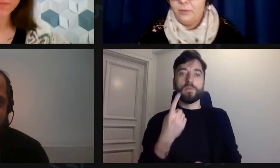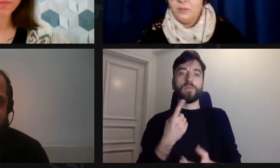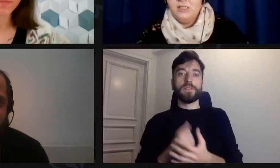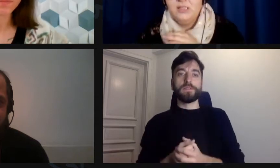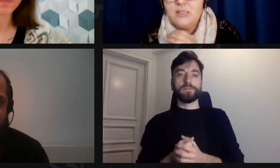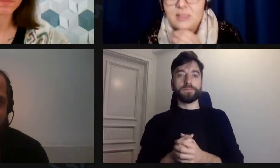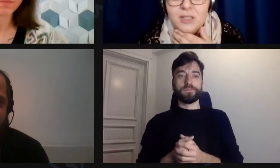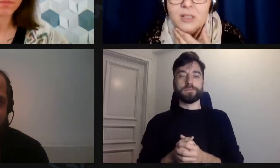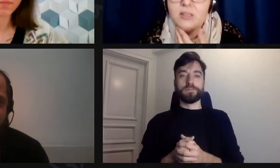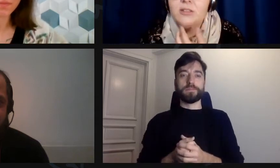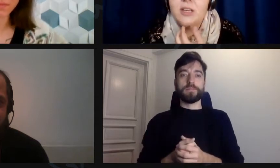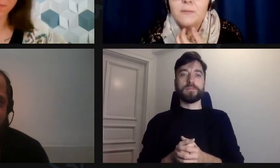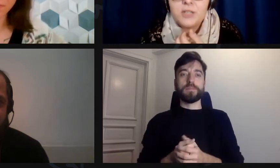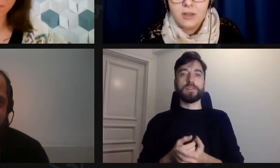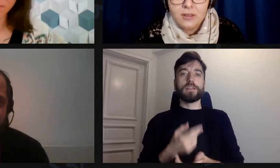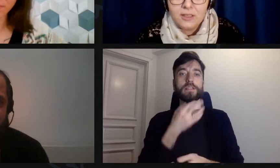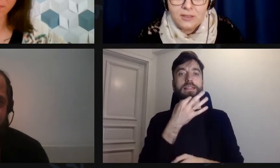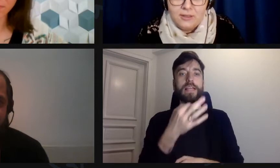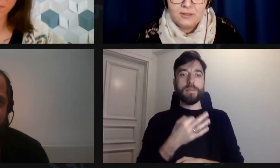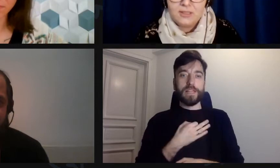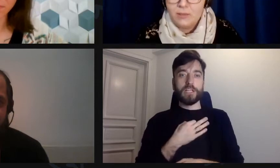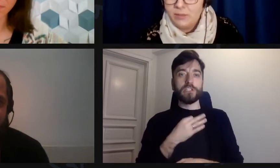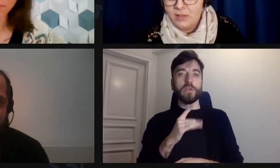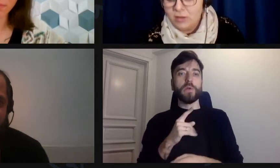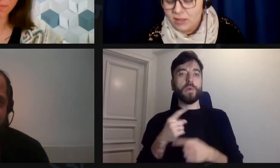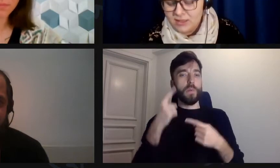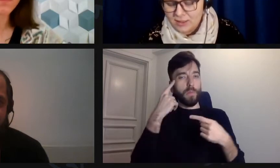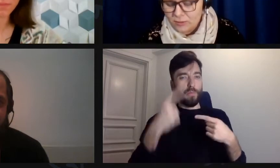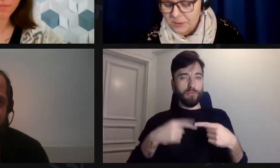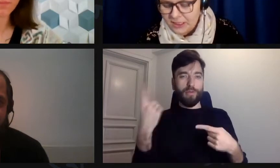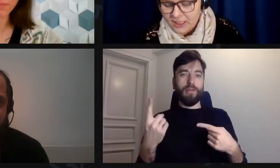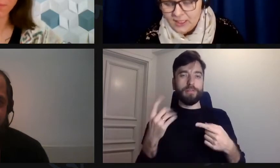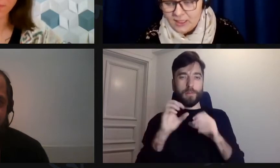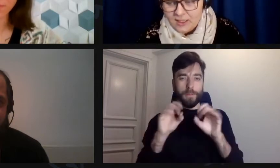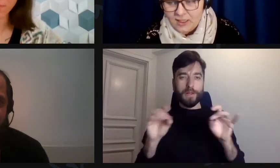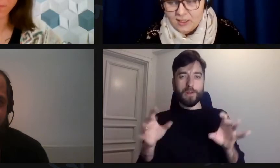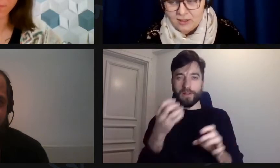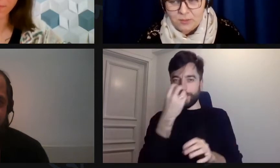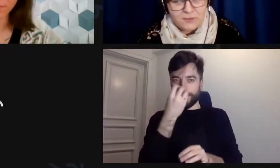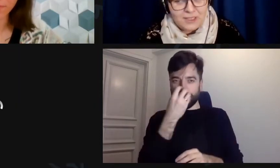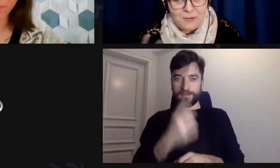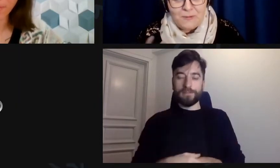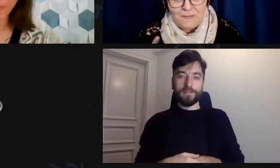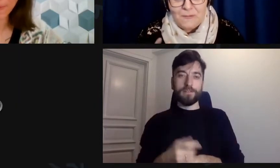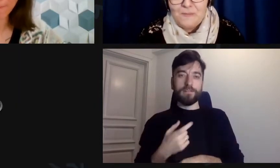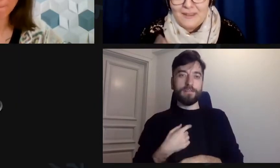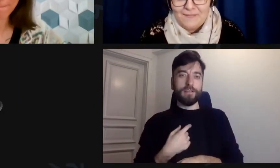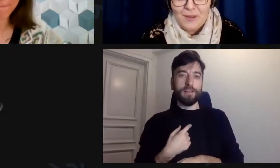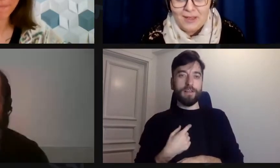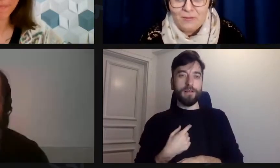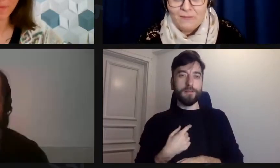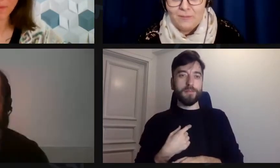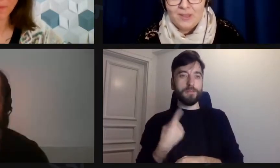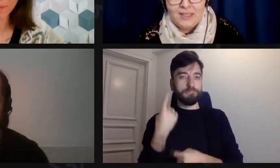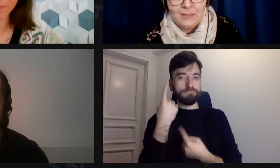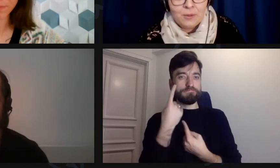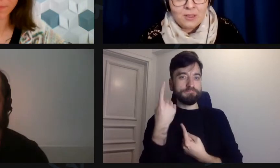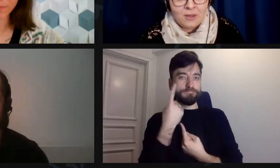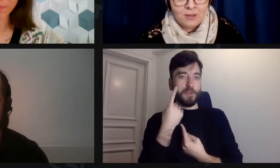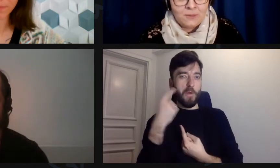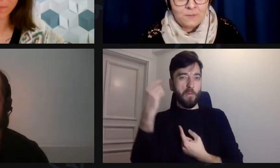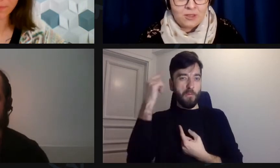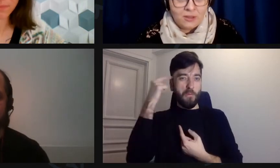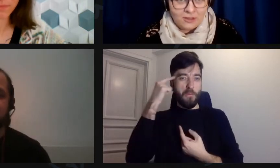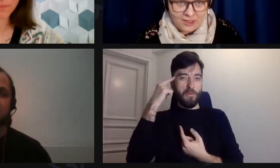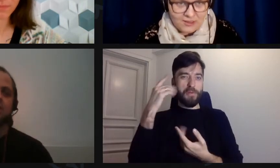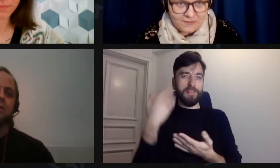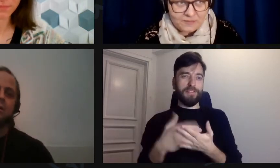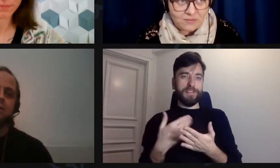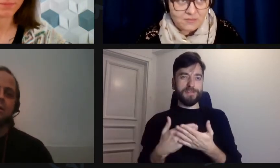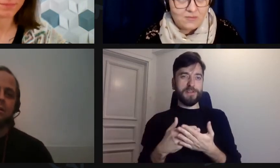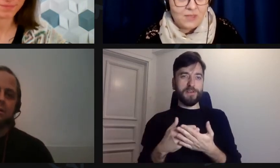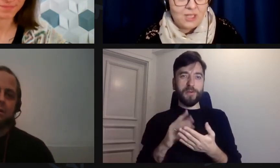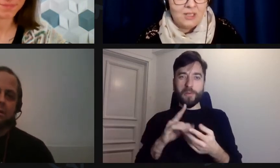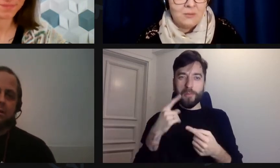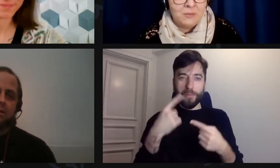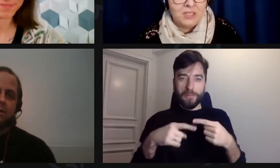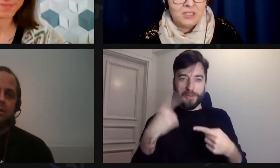Katarzyna = jasne, jakby w momencie jak zapytałaś jak przekonać do innych do pedagogiki cyrku to powstało w mojej głowie pytanie, po co kogoś przekonywać?